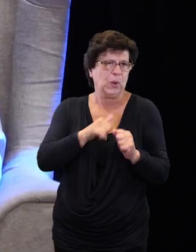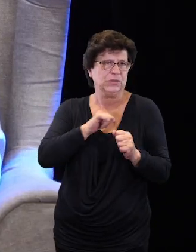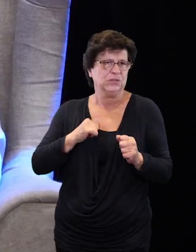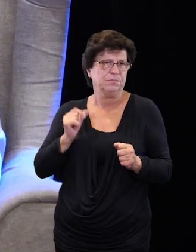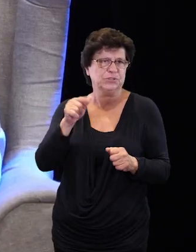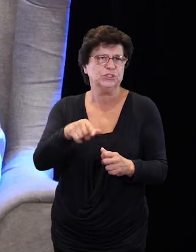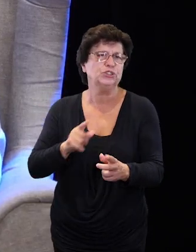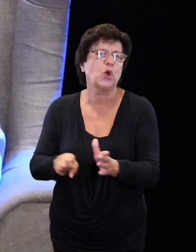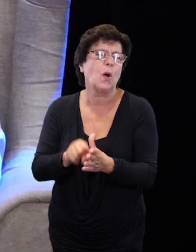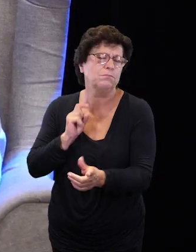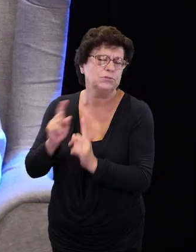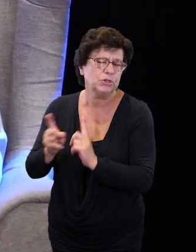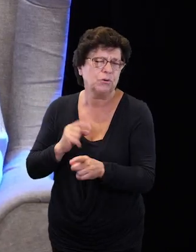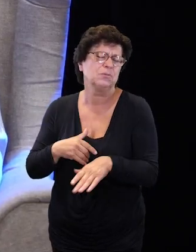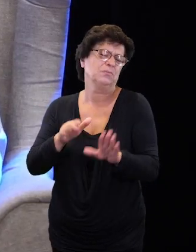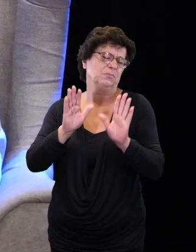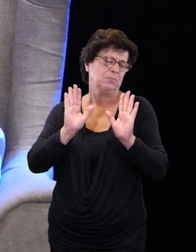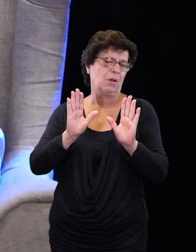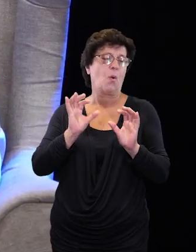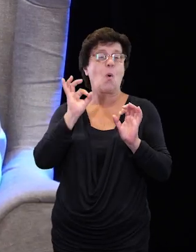No bo nie każdy miał Covida, niektórzy mieli przecież grypę